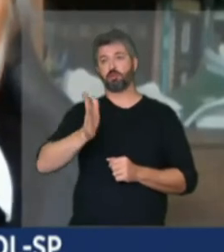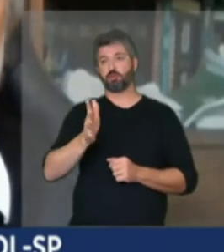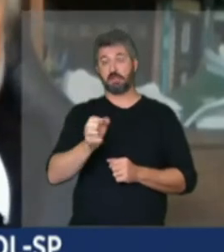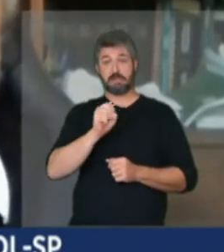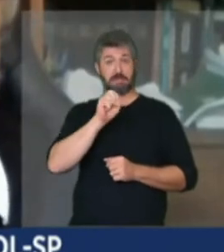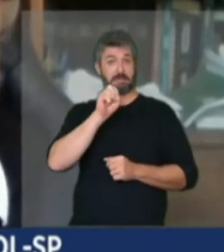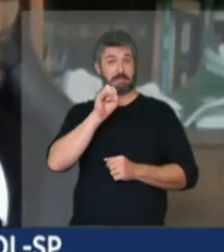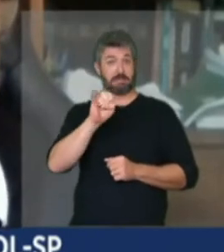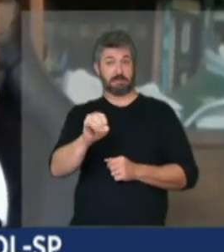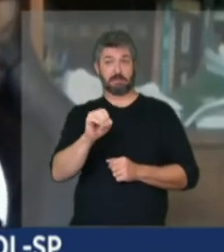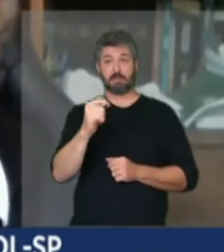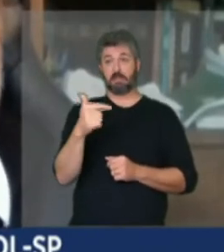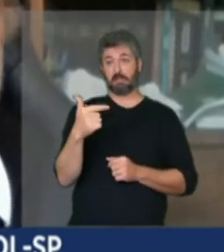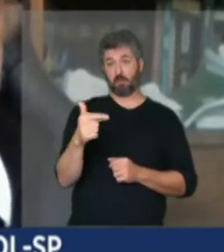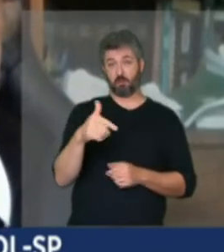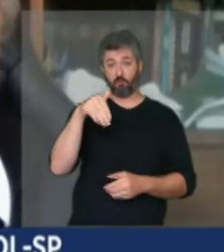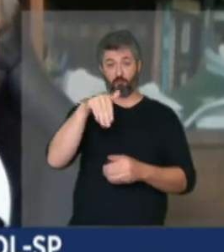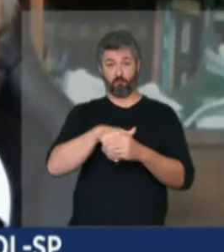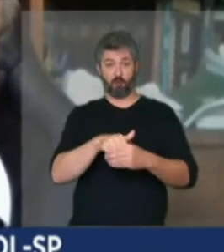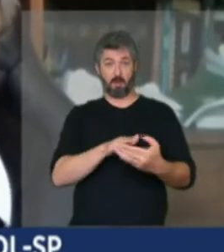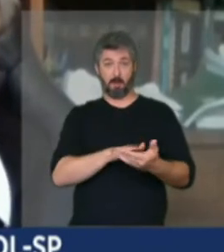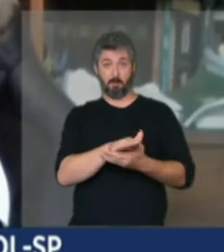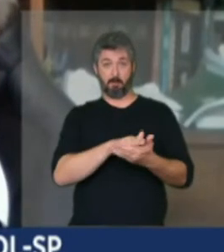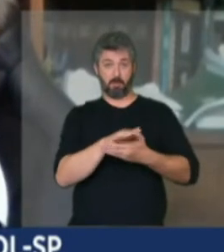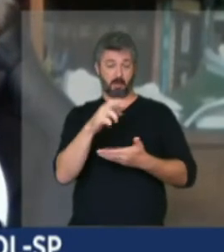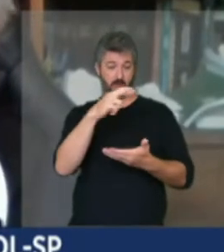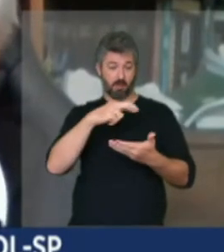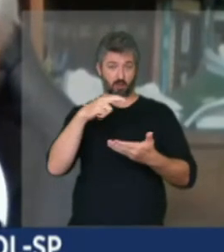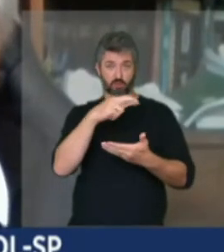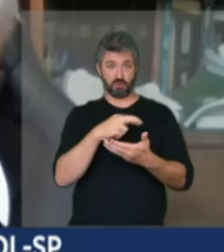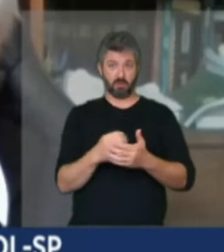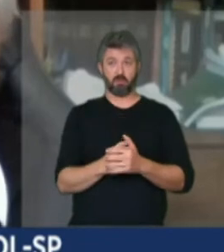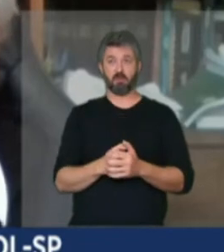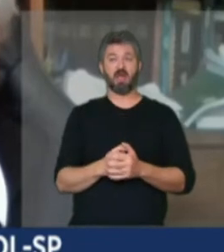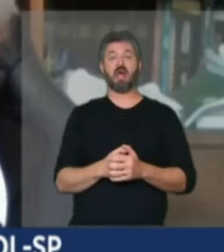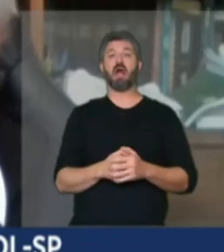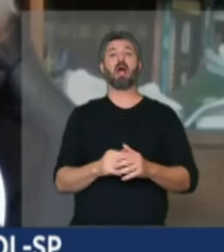IMPRESSO AUDITÁVEL, NÃO HAVERÁ, NÃO HAVERÁ ELEIÇÕES NO BRASIL. ELE